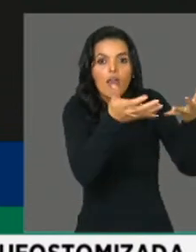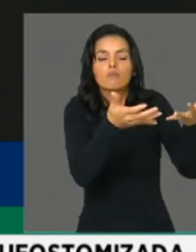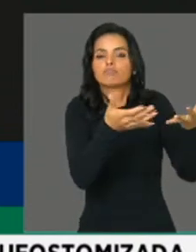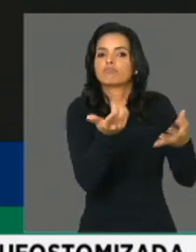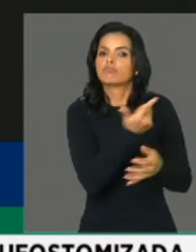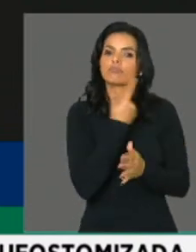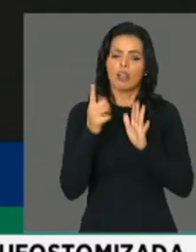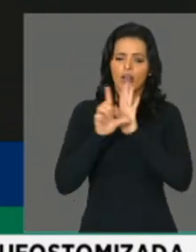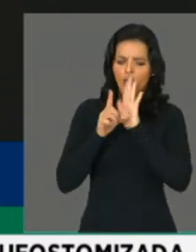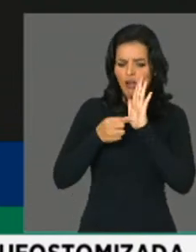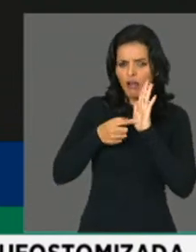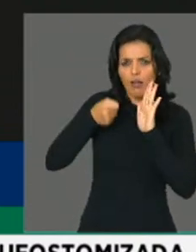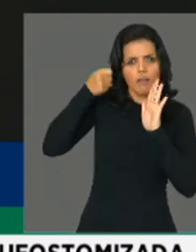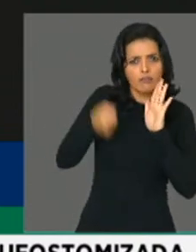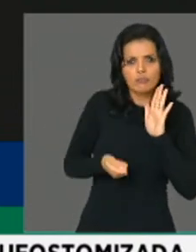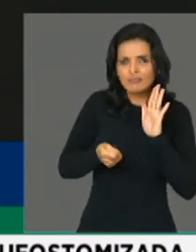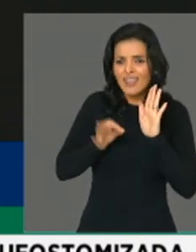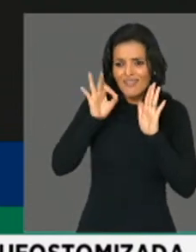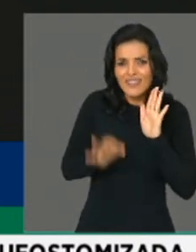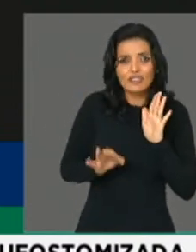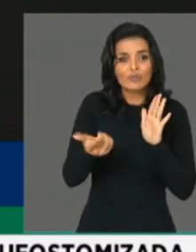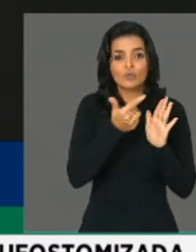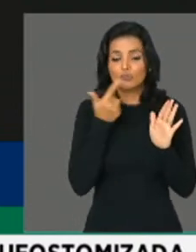PARTIDO NOVO ORIENTA NÃO PORQUE-- [INTERRUPÇÃO NO ÁUDIO] NÃO É POSSÍVEL QUE ESSE TIPO DE LEI SEJA